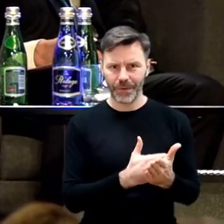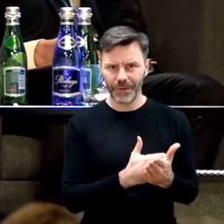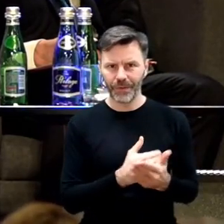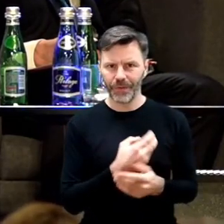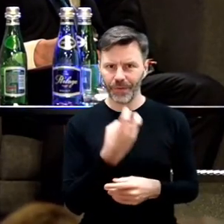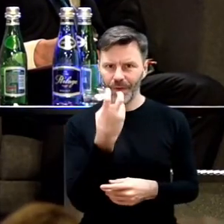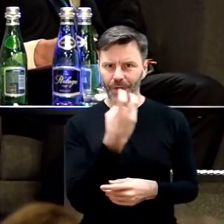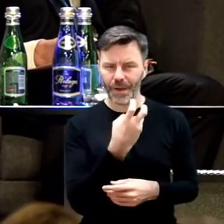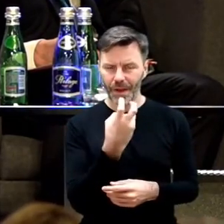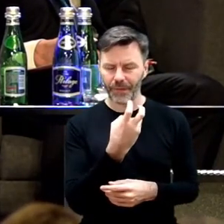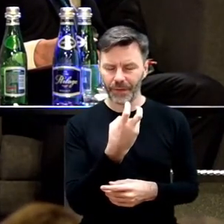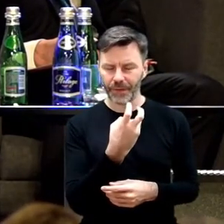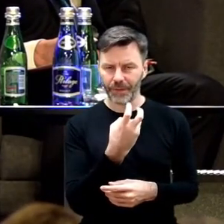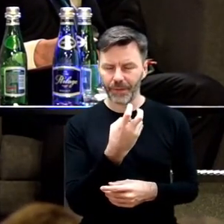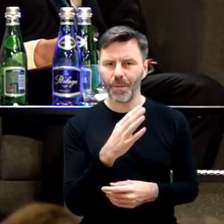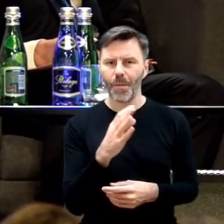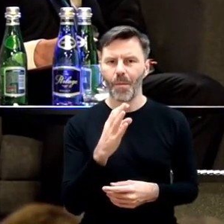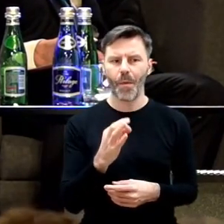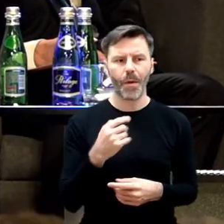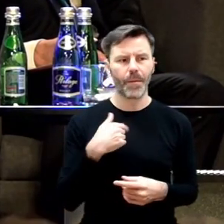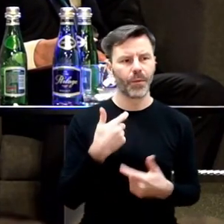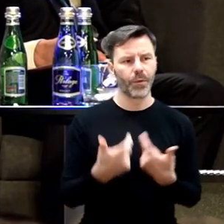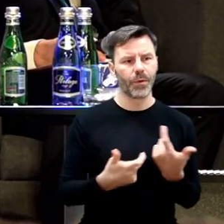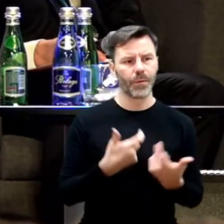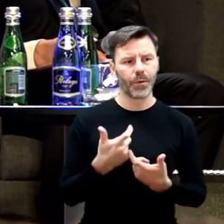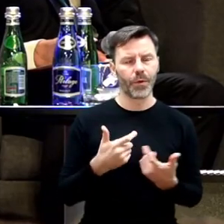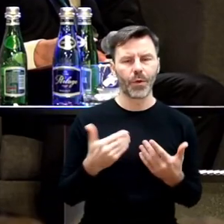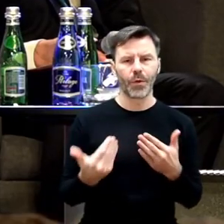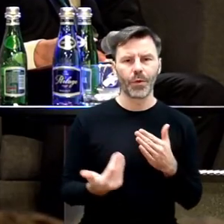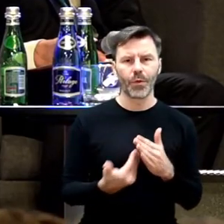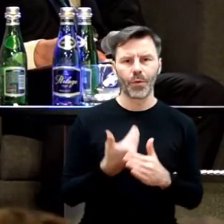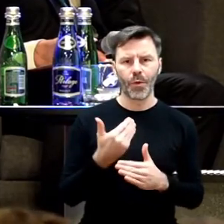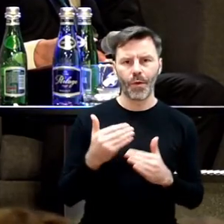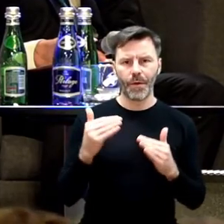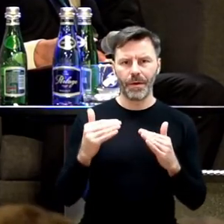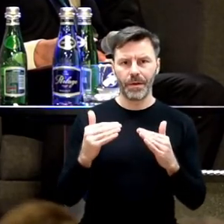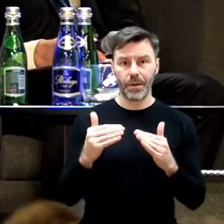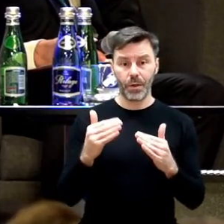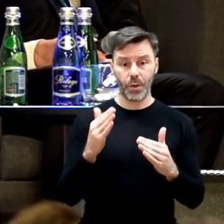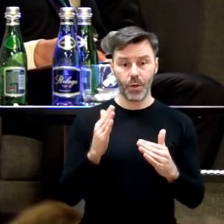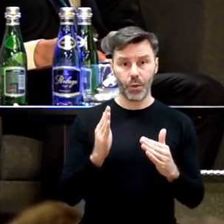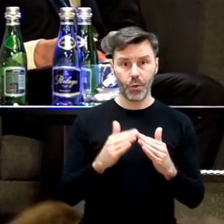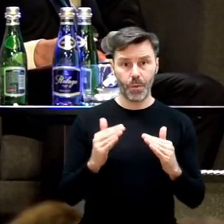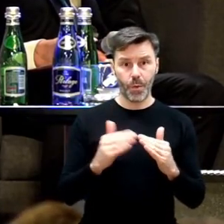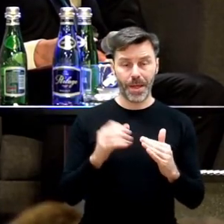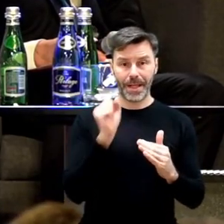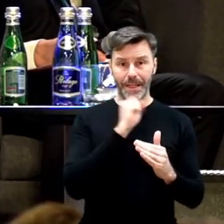Mianowicie postawiliśmy trzy dodatkowe kondygnacje na istniejącym budynku z lat 80-tych w Kopenhadze,